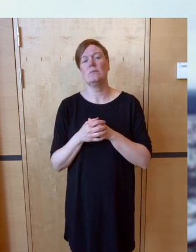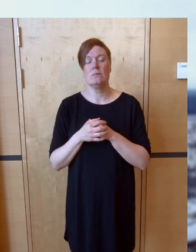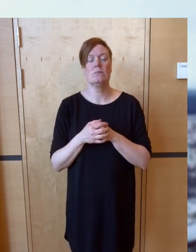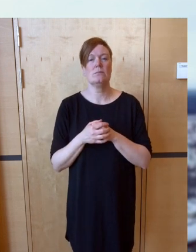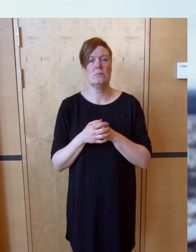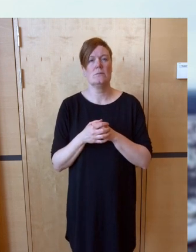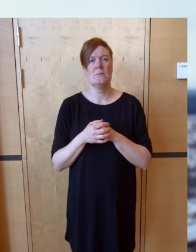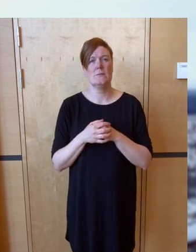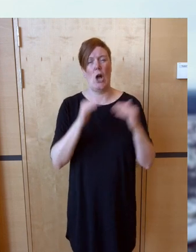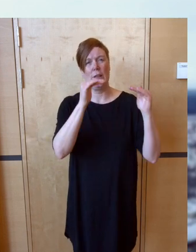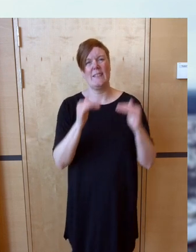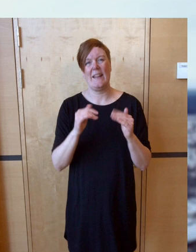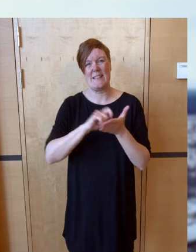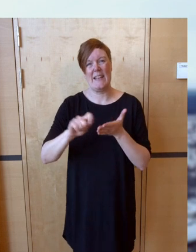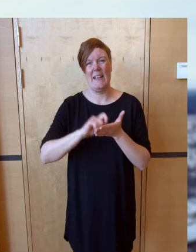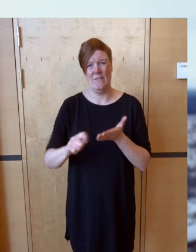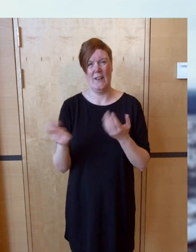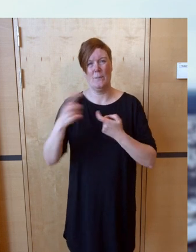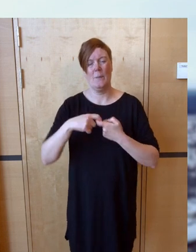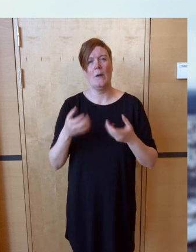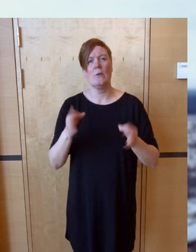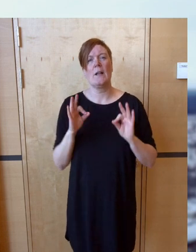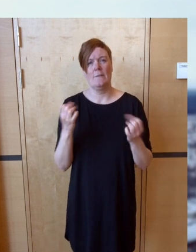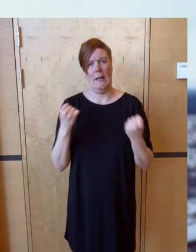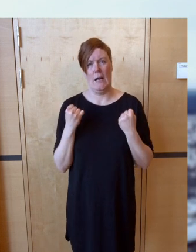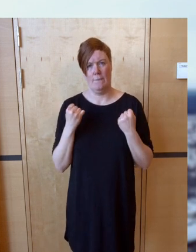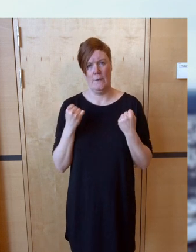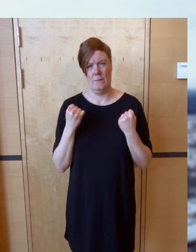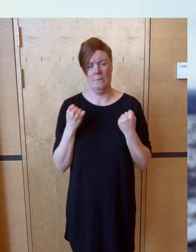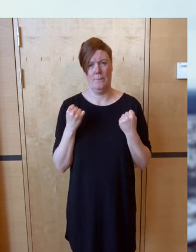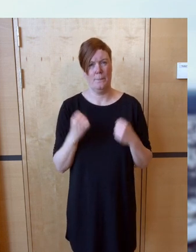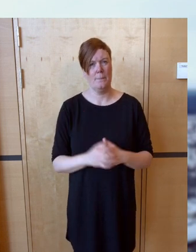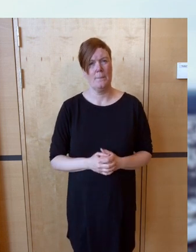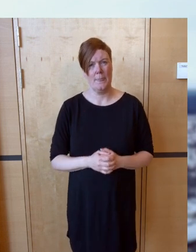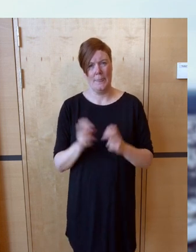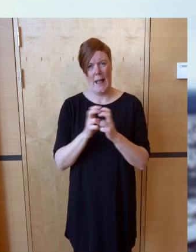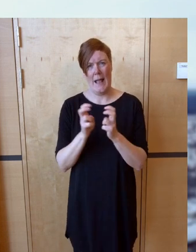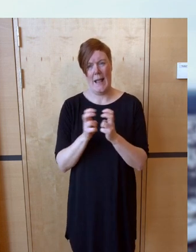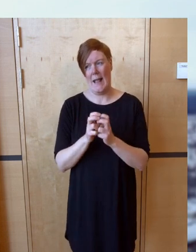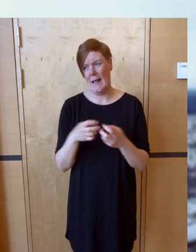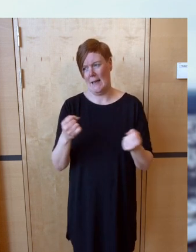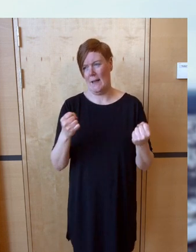Främst Skellefteå Kraft vad gäller vindkraften Vi har ju också varit historiskt låga elpriser